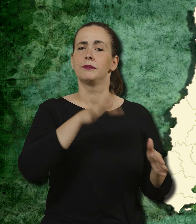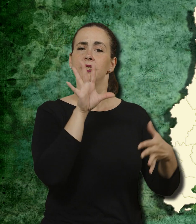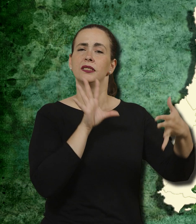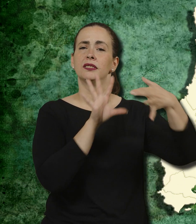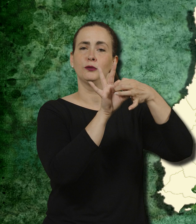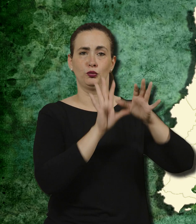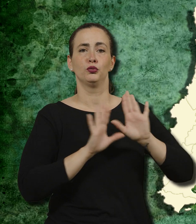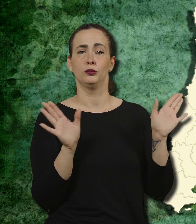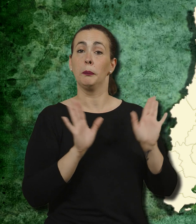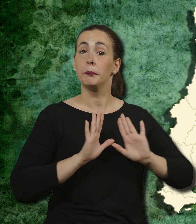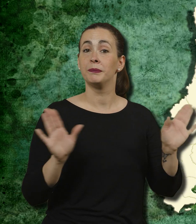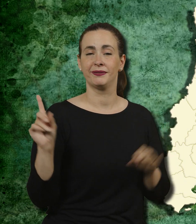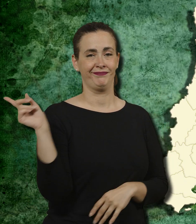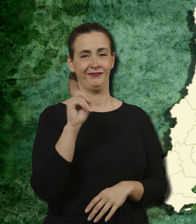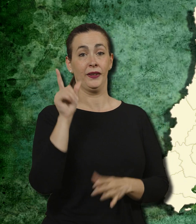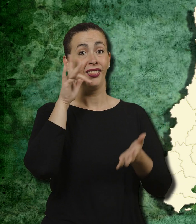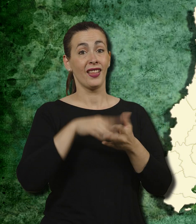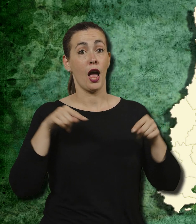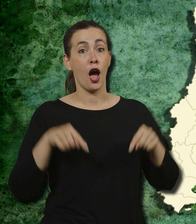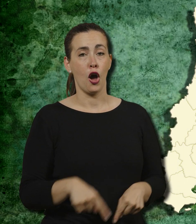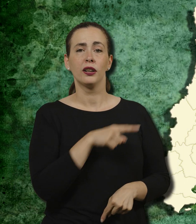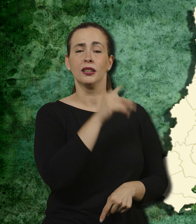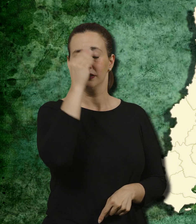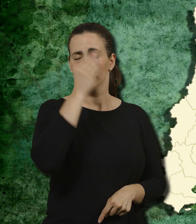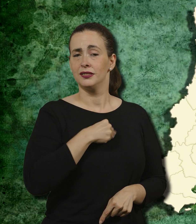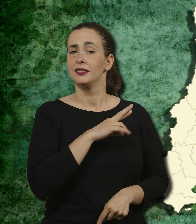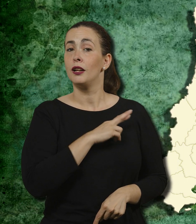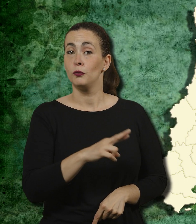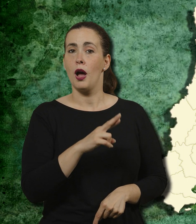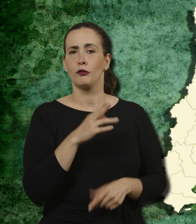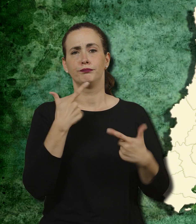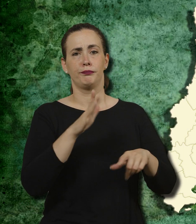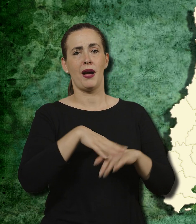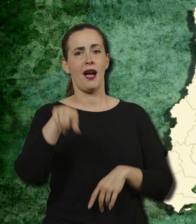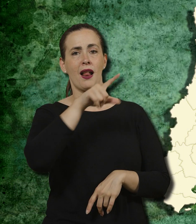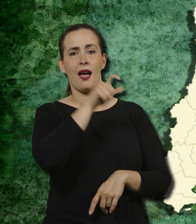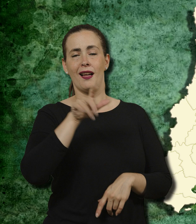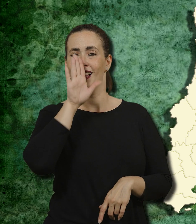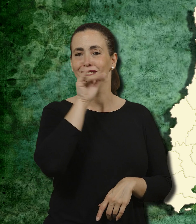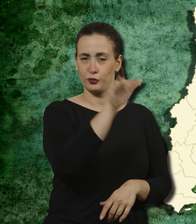avui convertit en referent per als excursionistes.